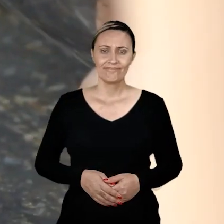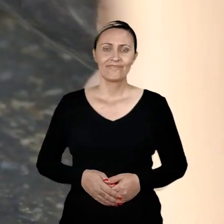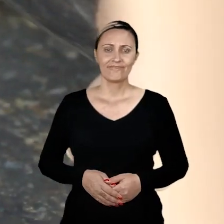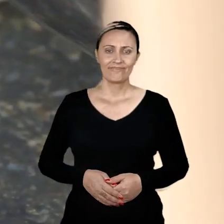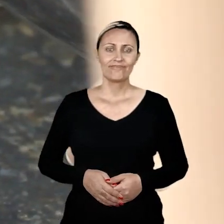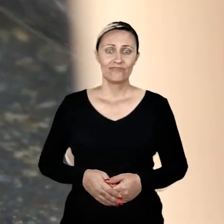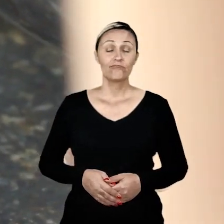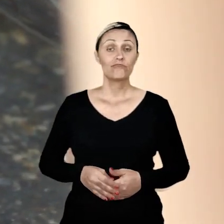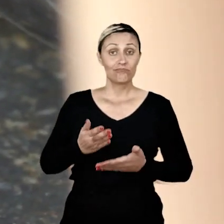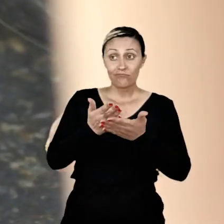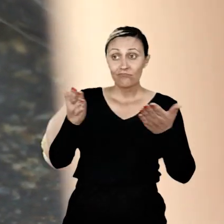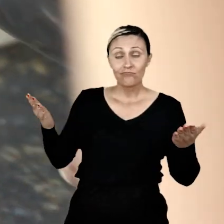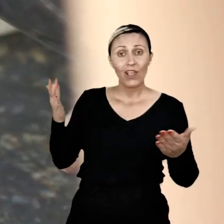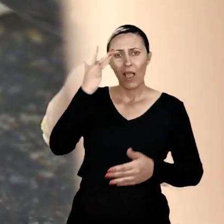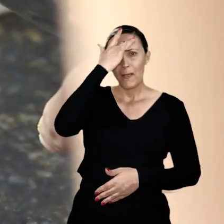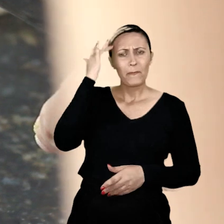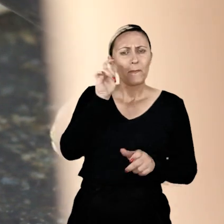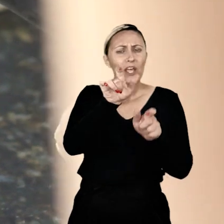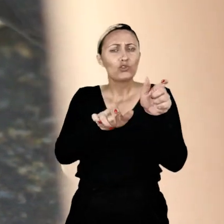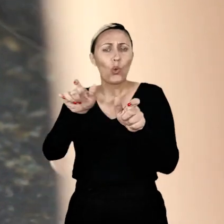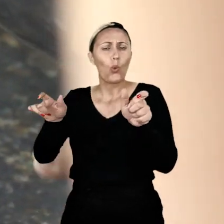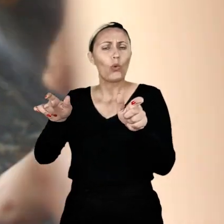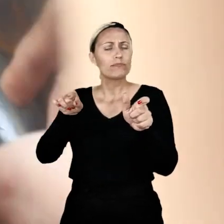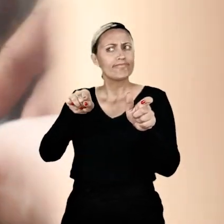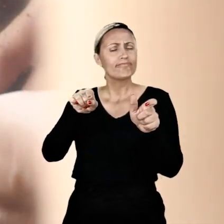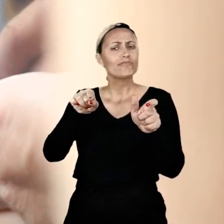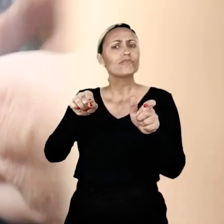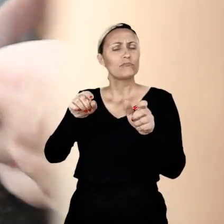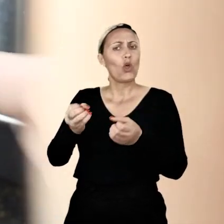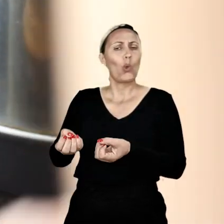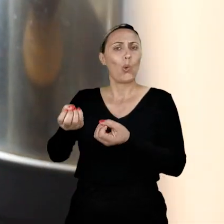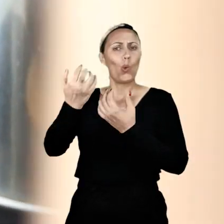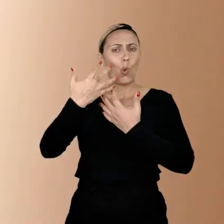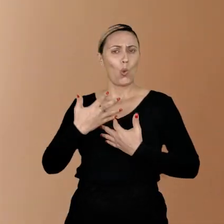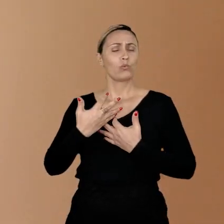Pessoas que conheço, próximas ou não, me procuraram para contar que também vivem com HIV.